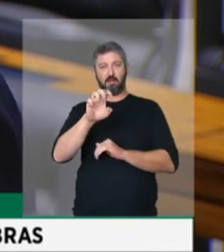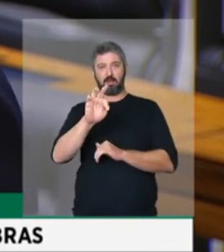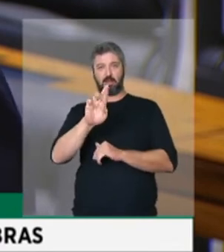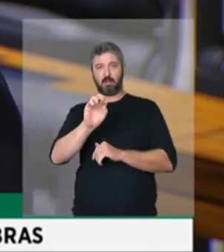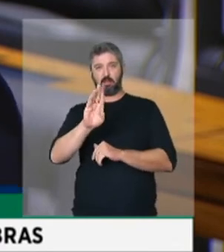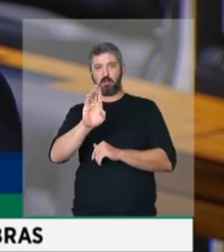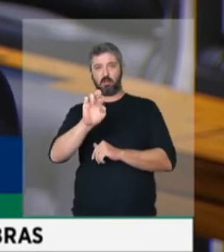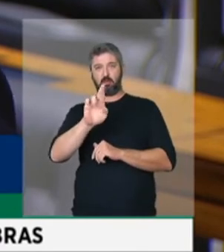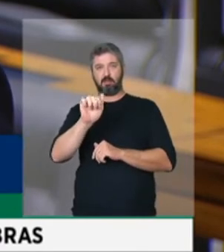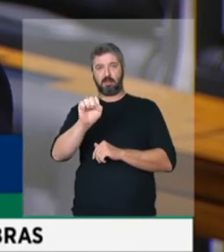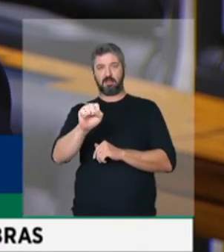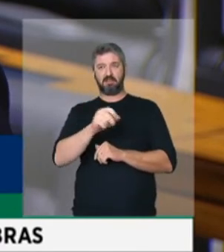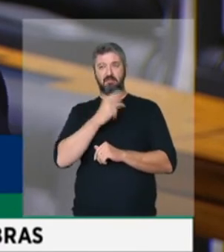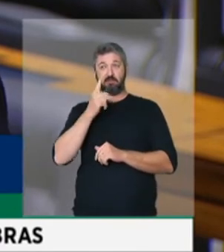PRIVATIZAÇÃO DA NOSSA ELETROBRAS, DIZER QUE É UMA